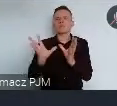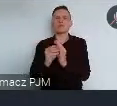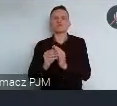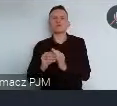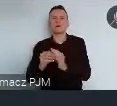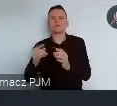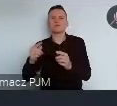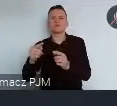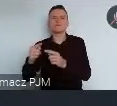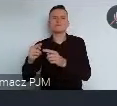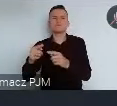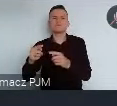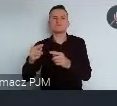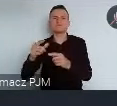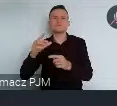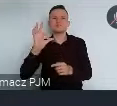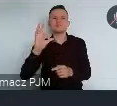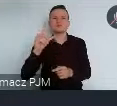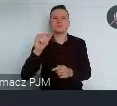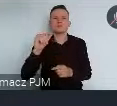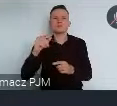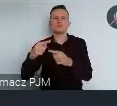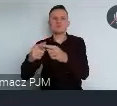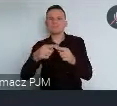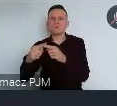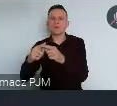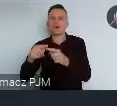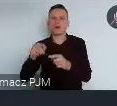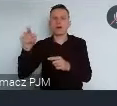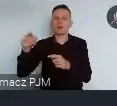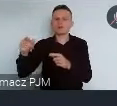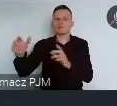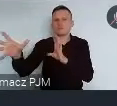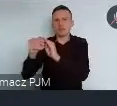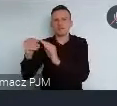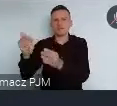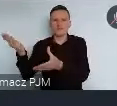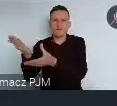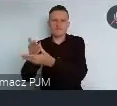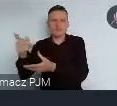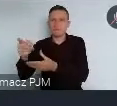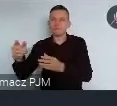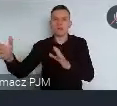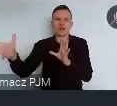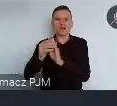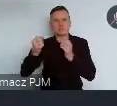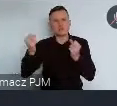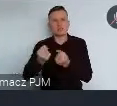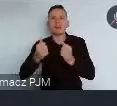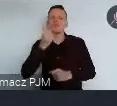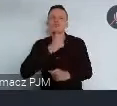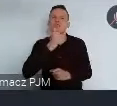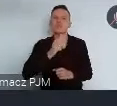która będzie dostarczała zielony wodór. Miasto Konin już jest po pilotażu,